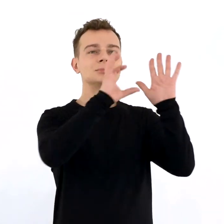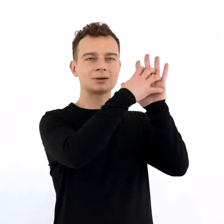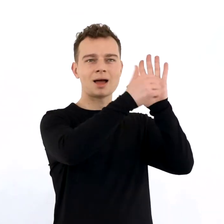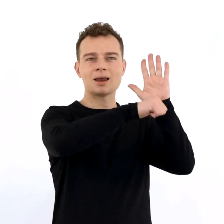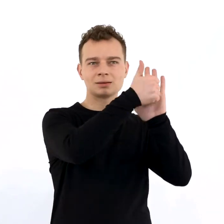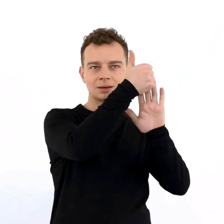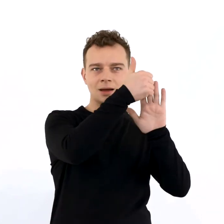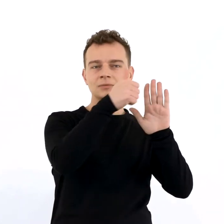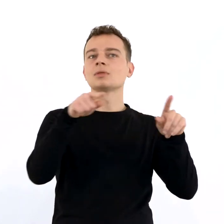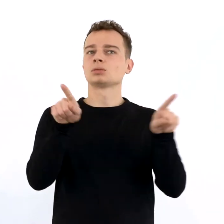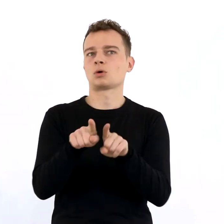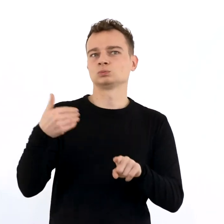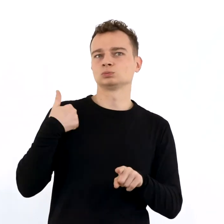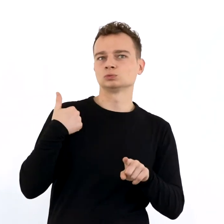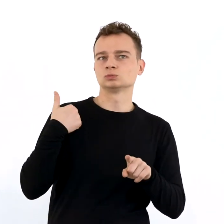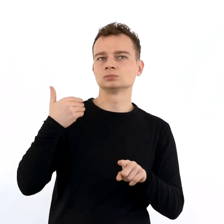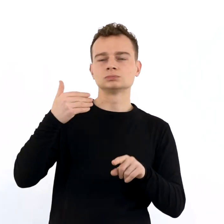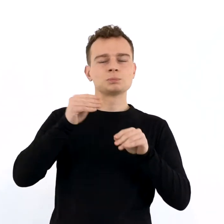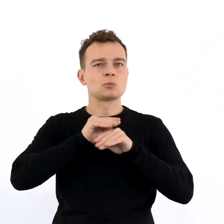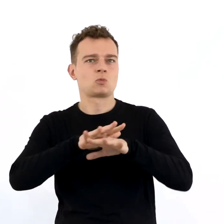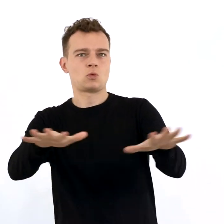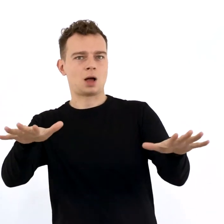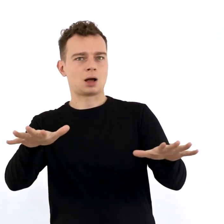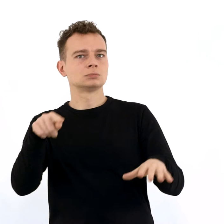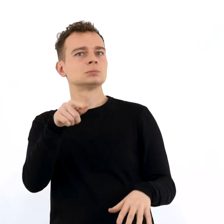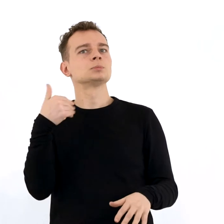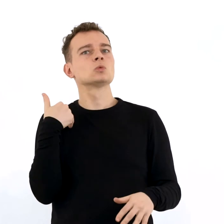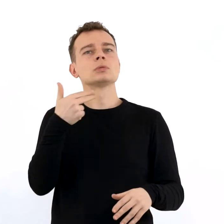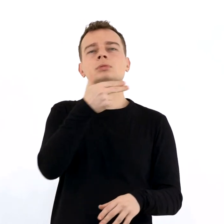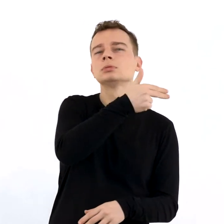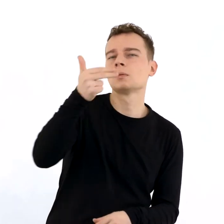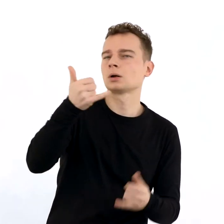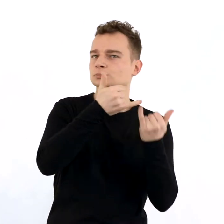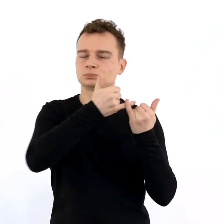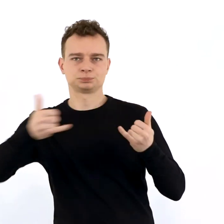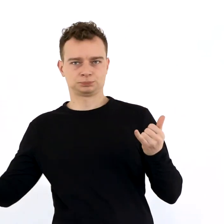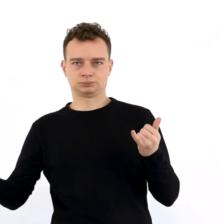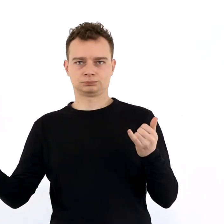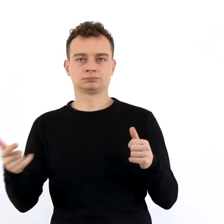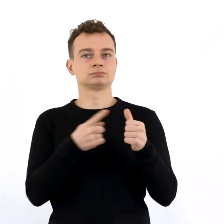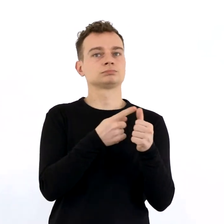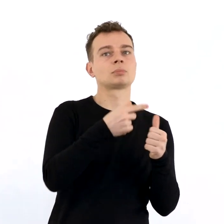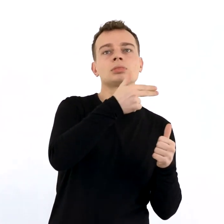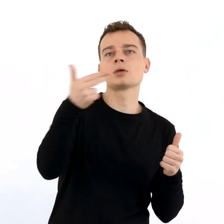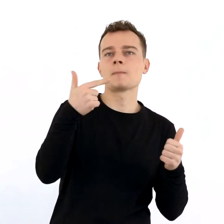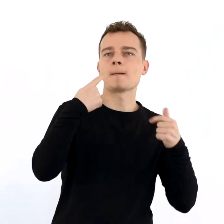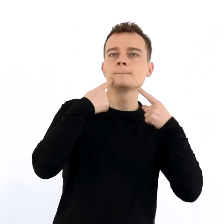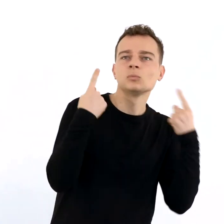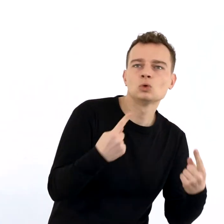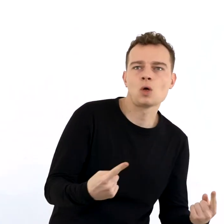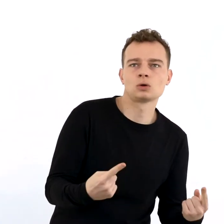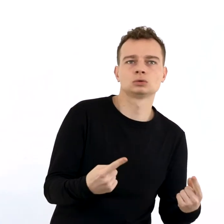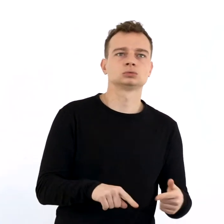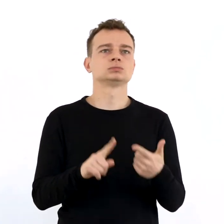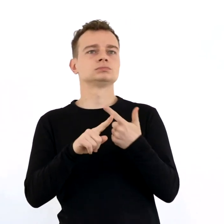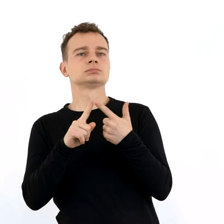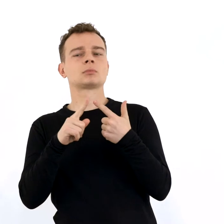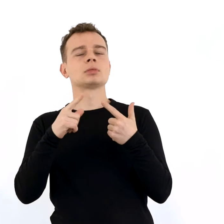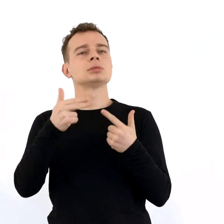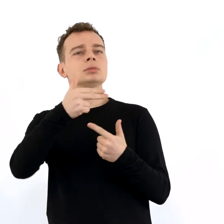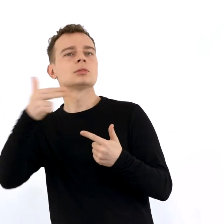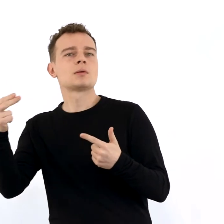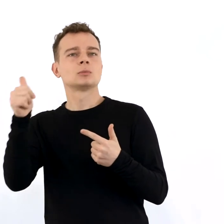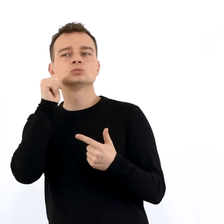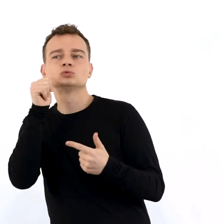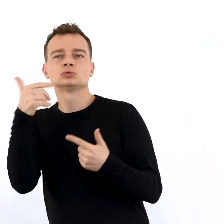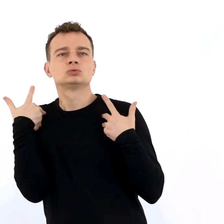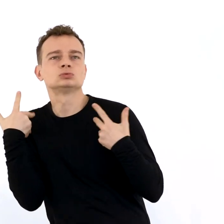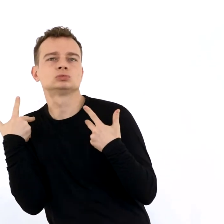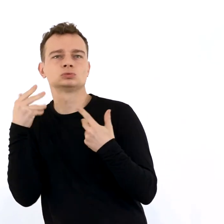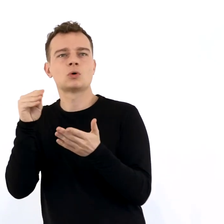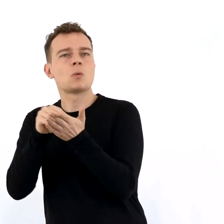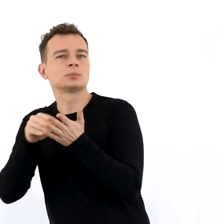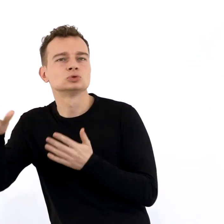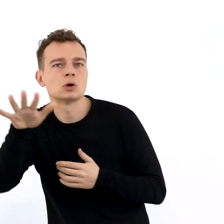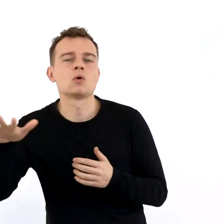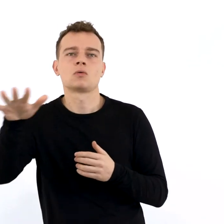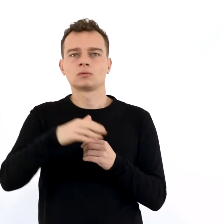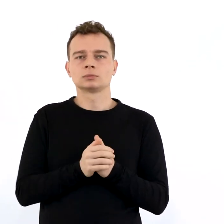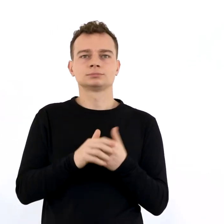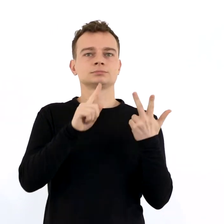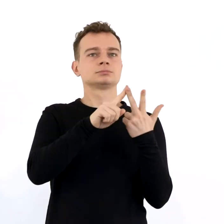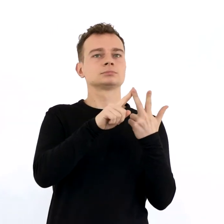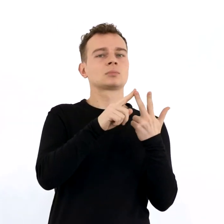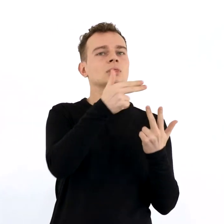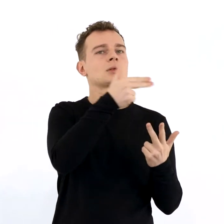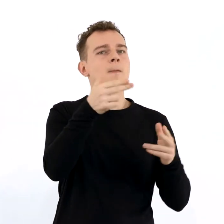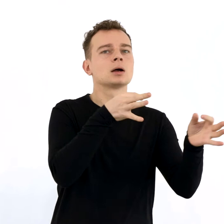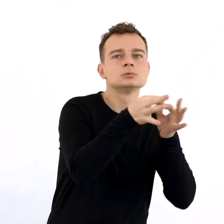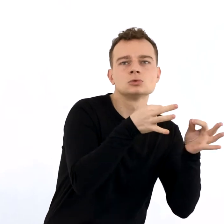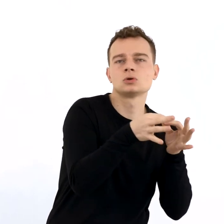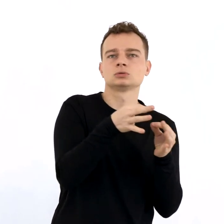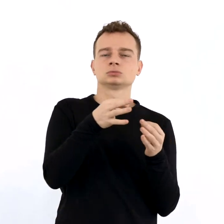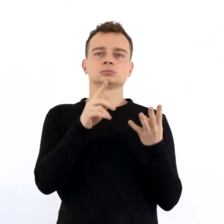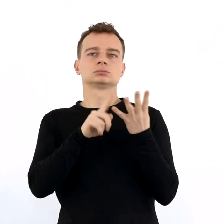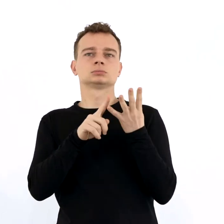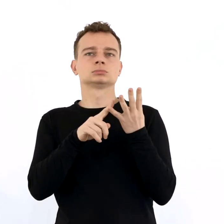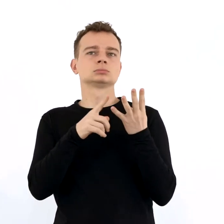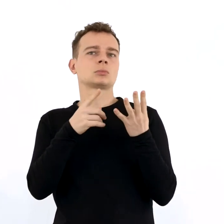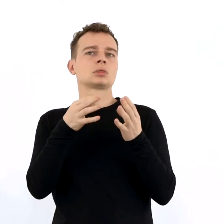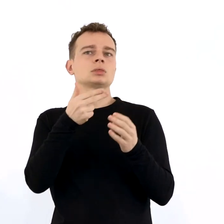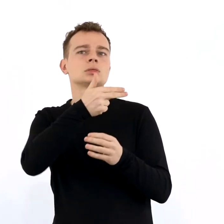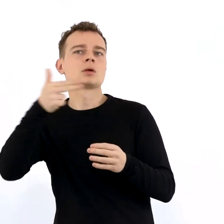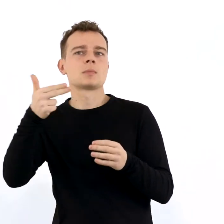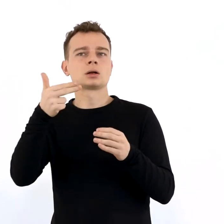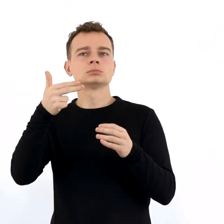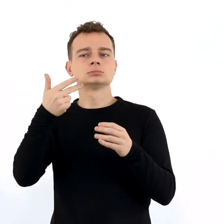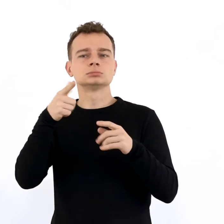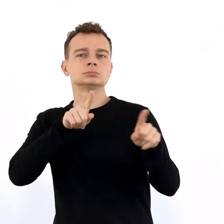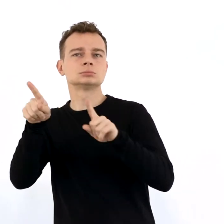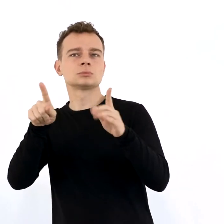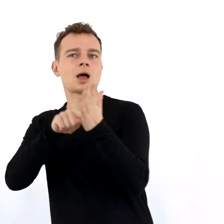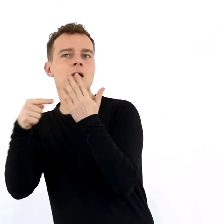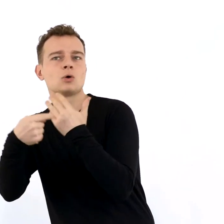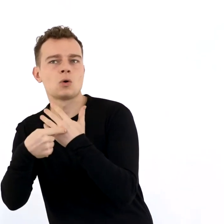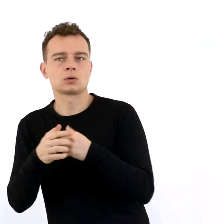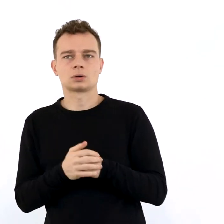Także popularny był relief o różnorodnej tematyce: mitologicznej, obyczajowej, historycznej czy alegorycznej.